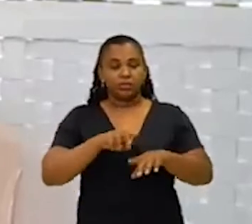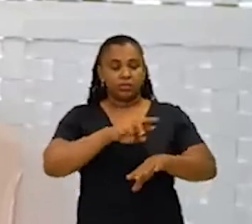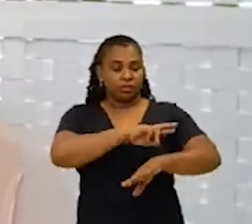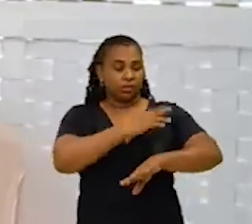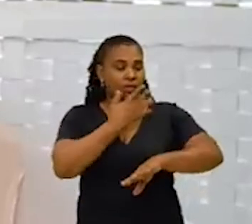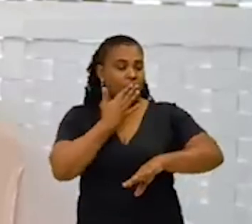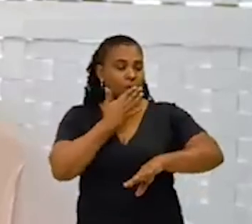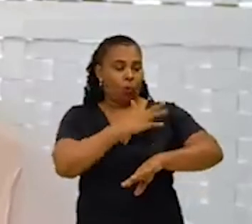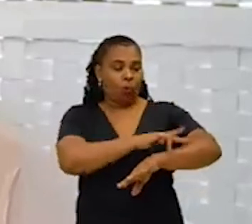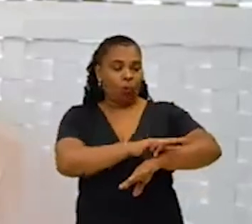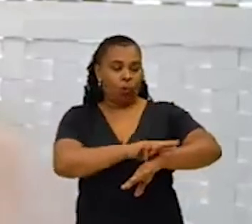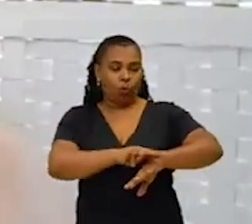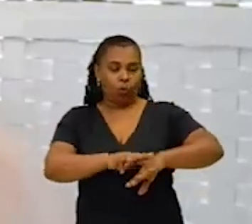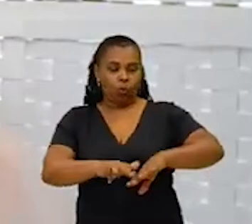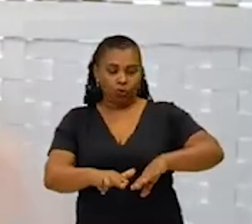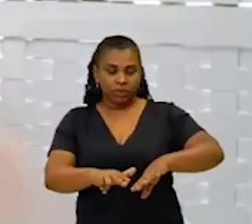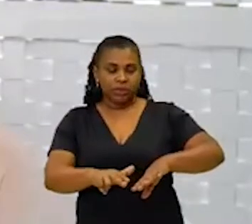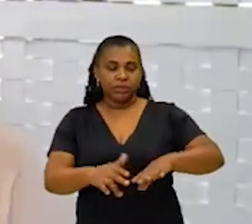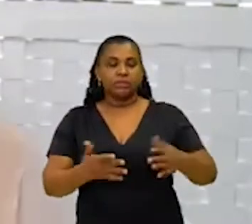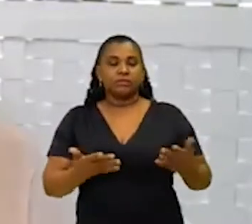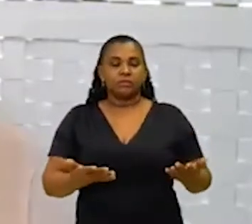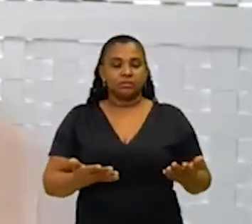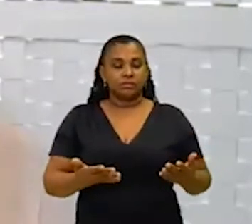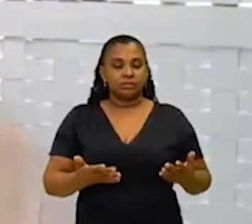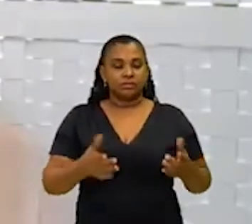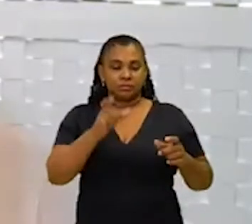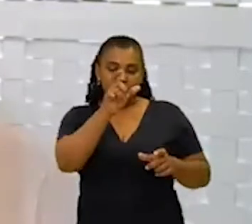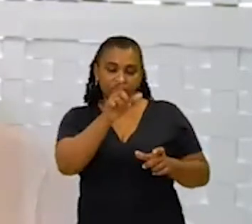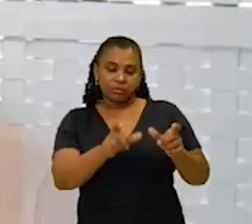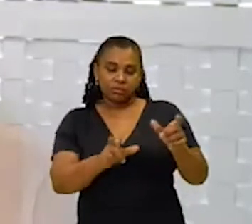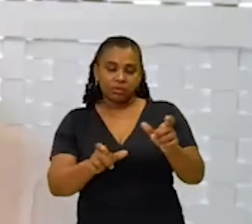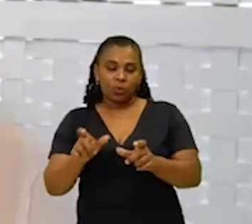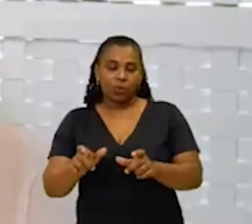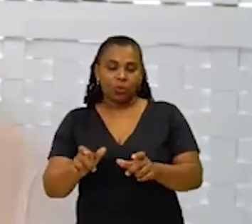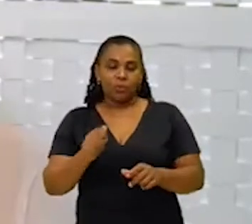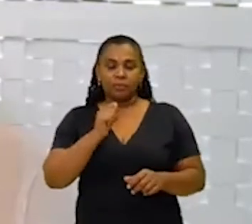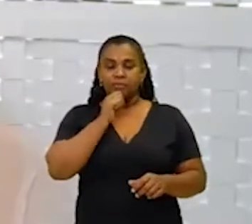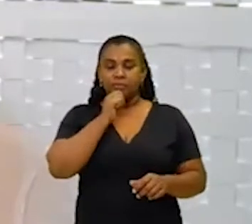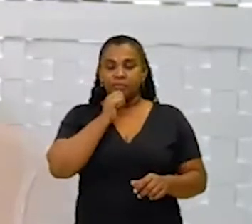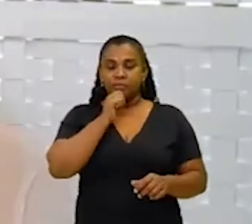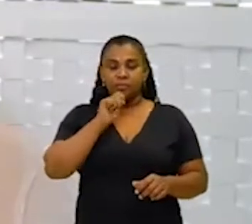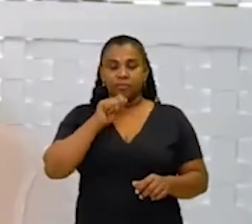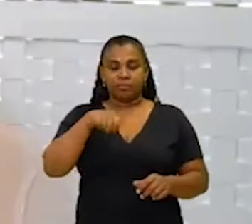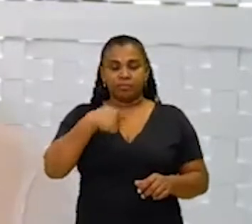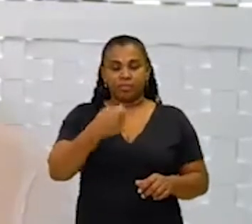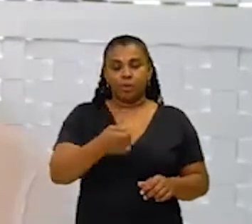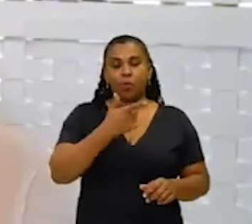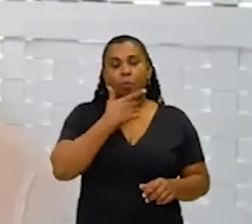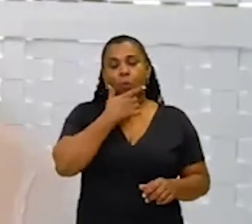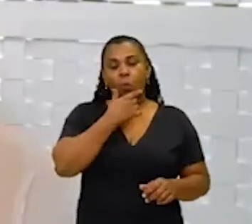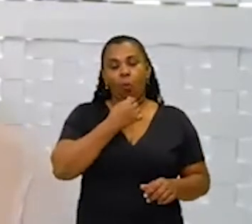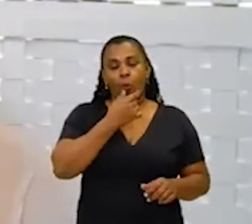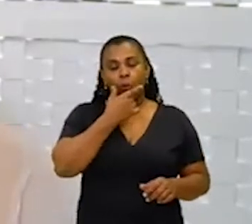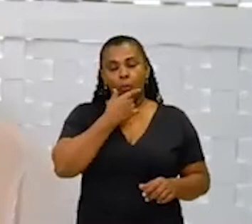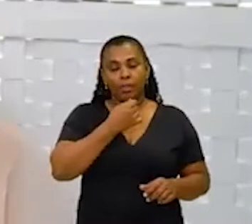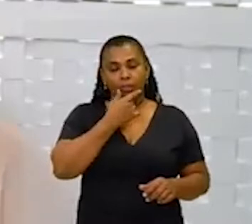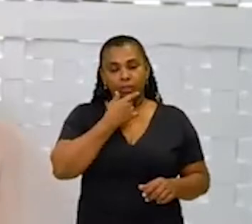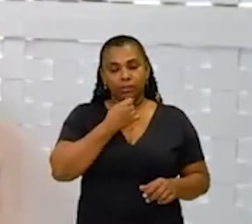de porco não homem que tem sido colocadas como aquelas que não ocupa o lugar político Então mas